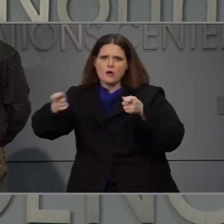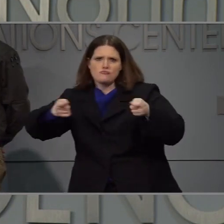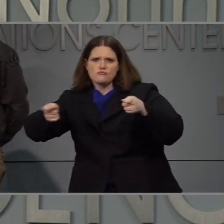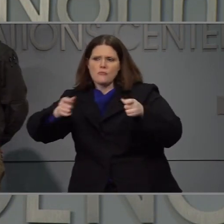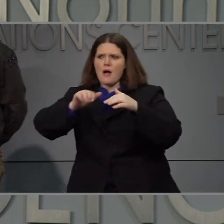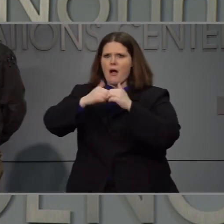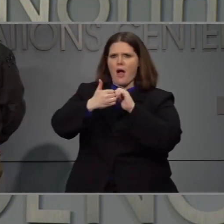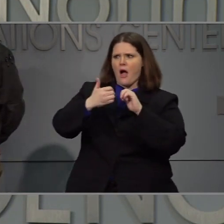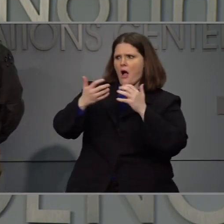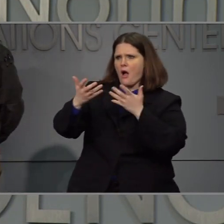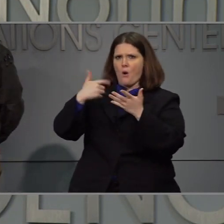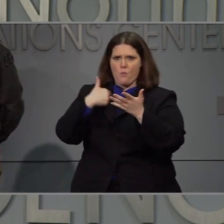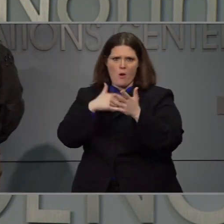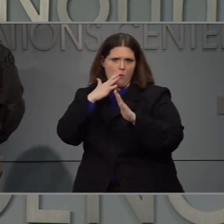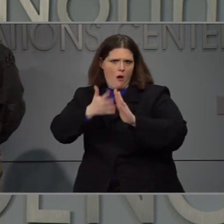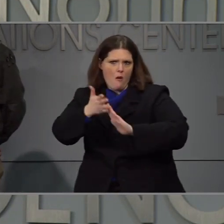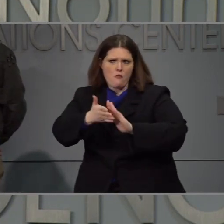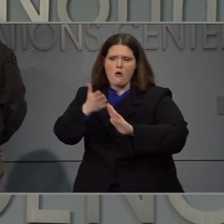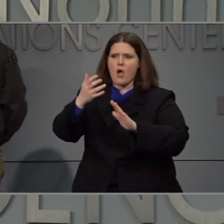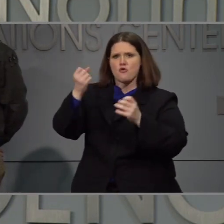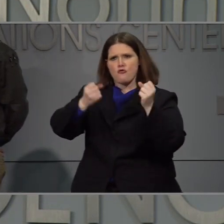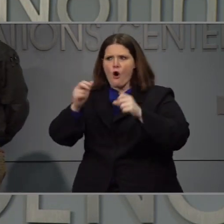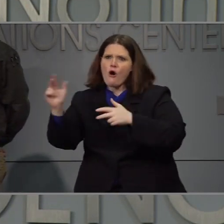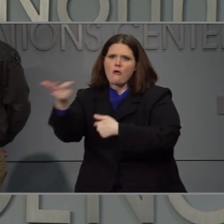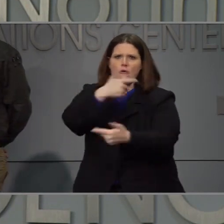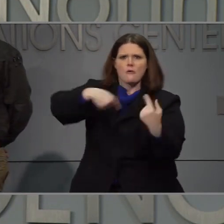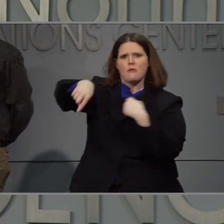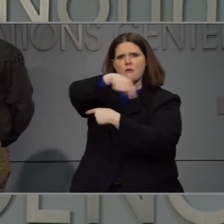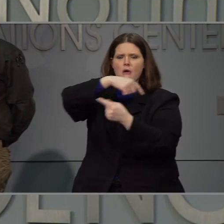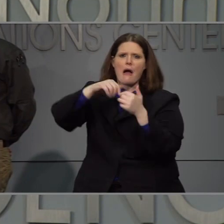poder tener la carrera Coca Cola, seiscientos y cómo puede